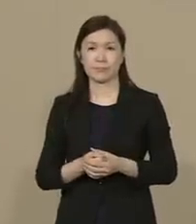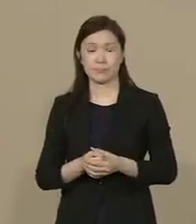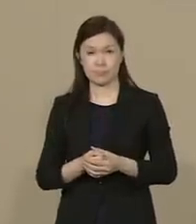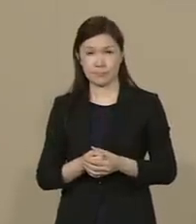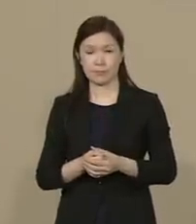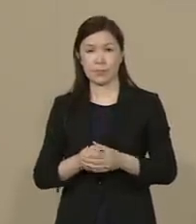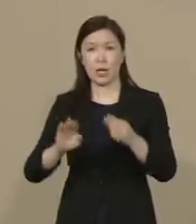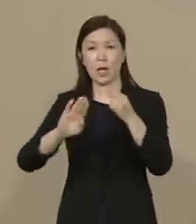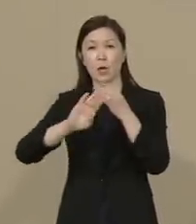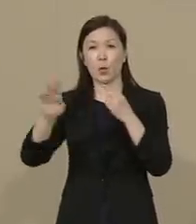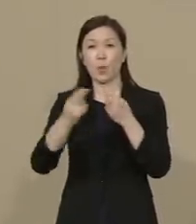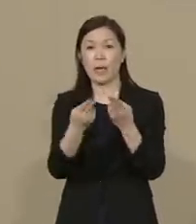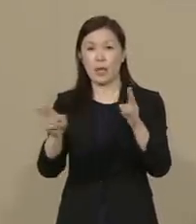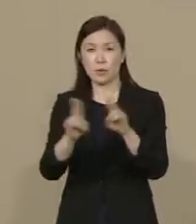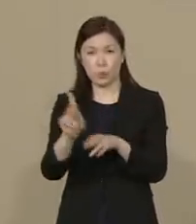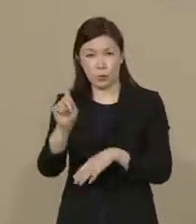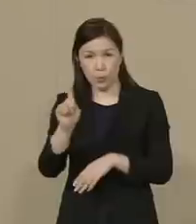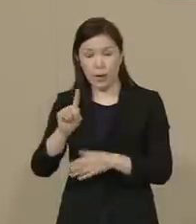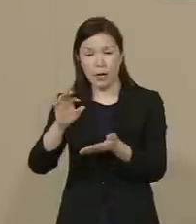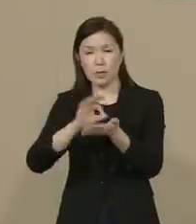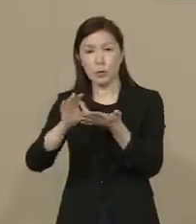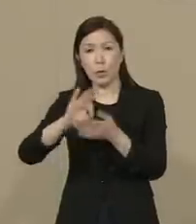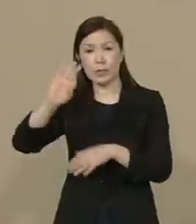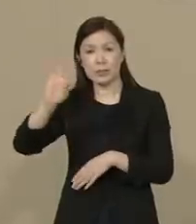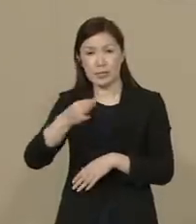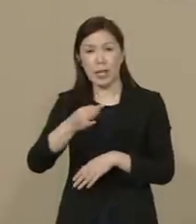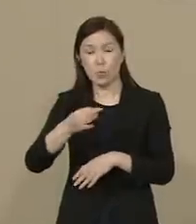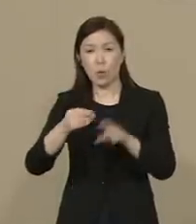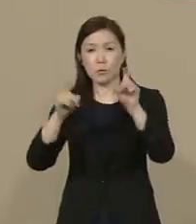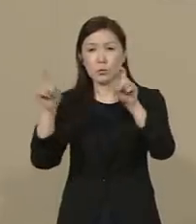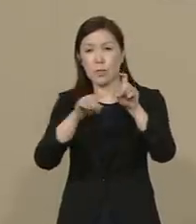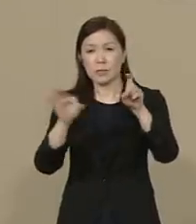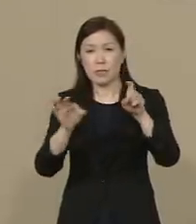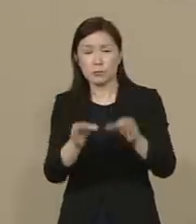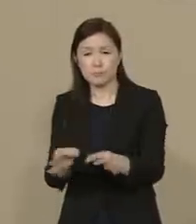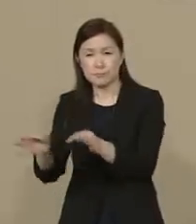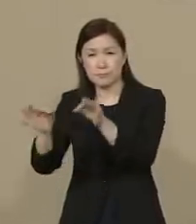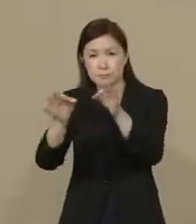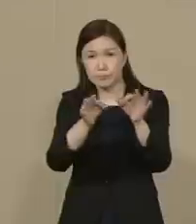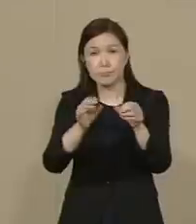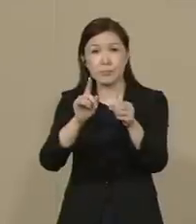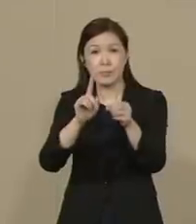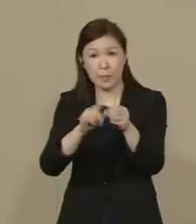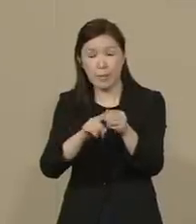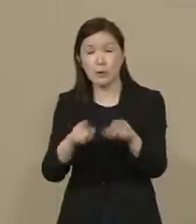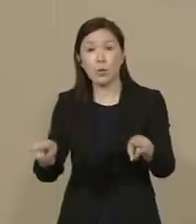公明党は消費税率を10％に 引き上げるにあたっては それと同時に